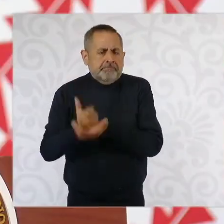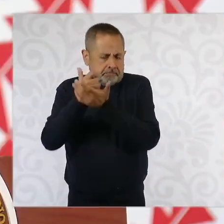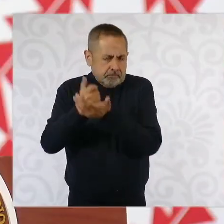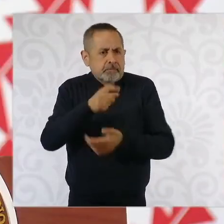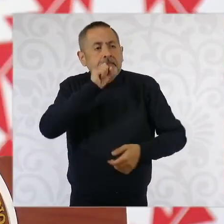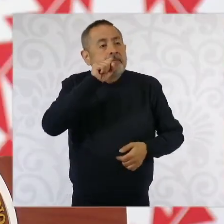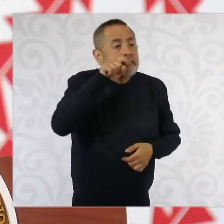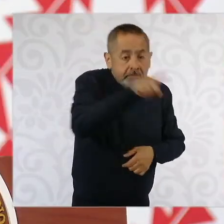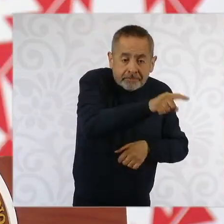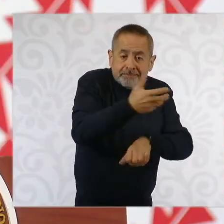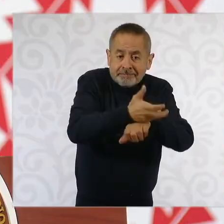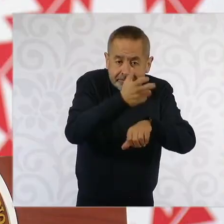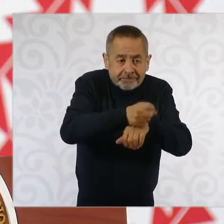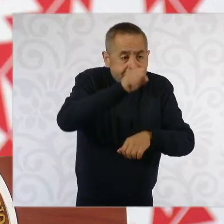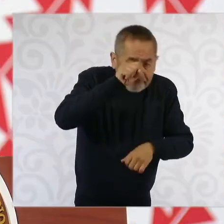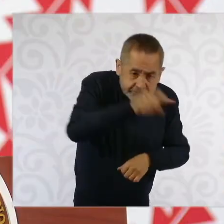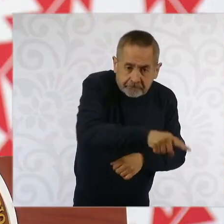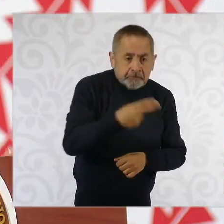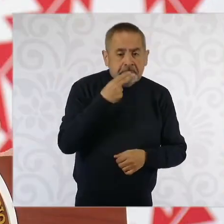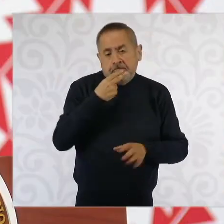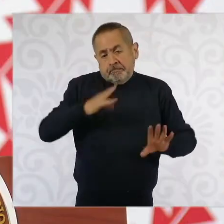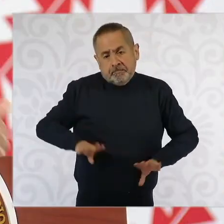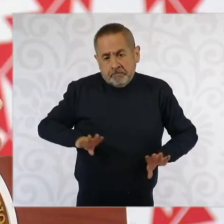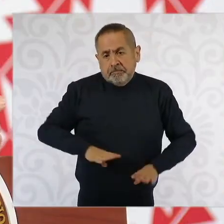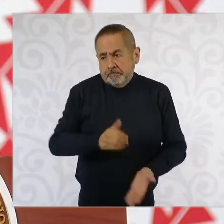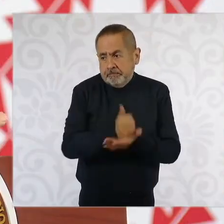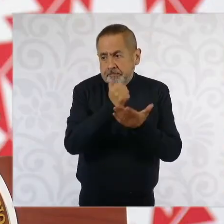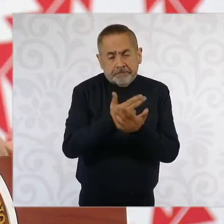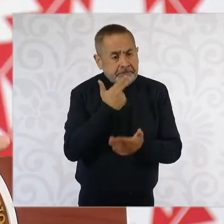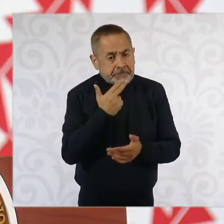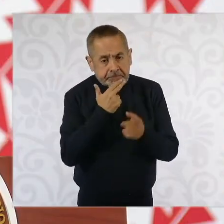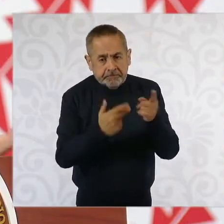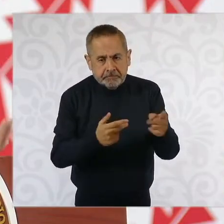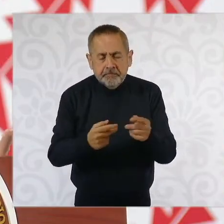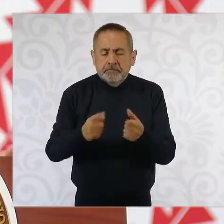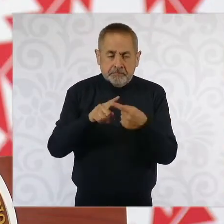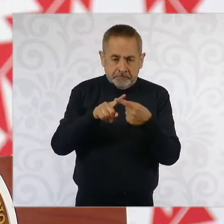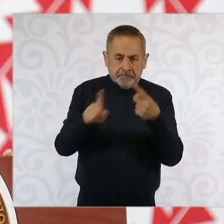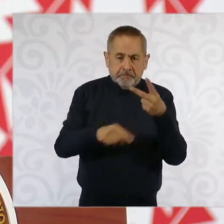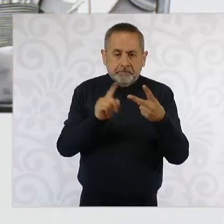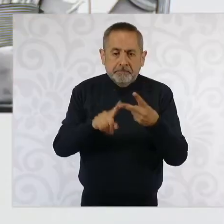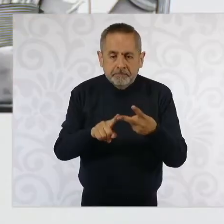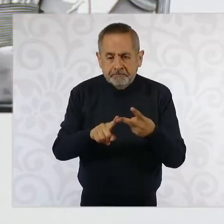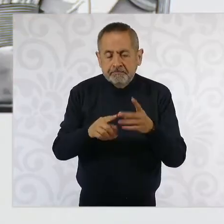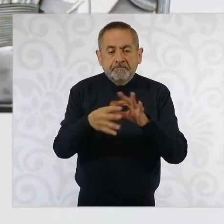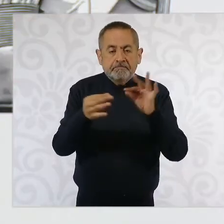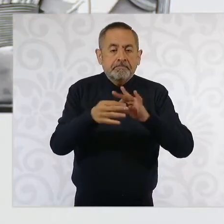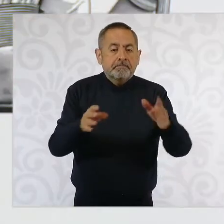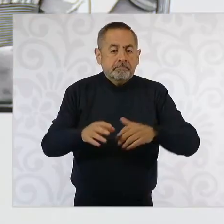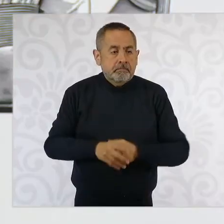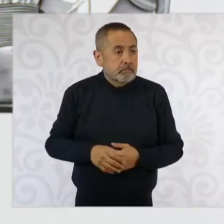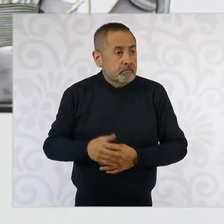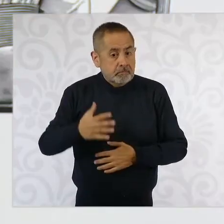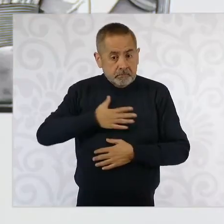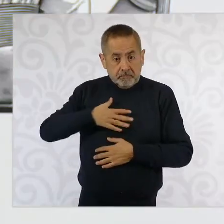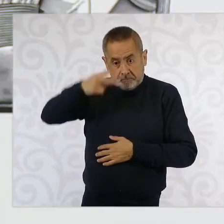a la economía de Estados Unidos eso lo primero lo segundo el apoyo que tenemos que darle a nuestros